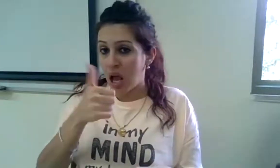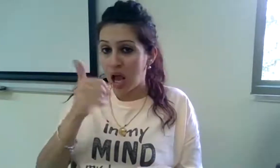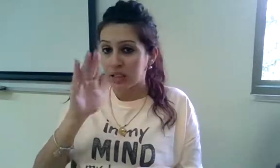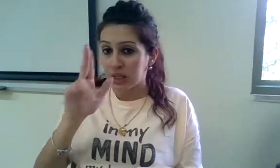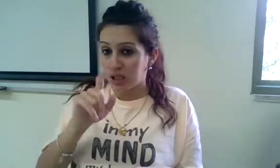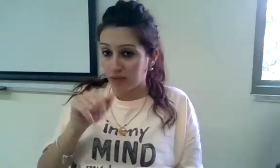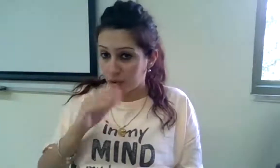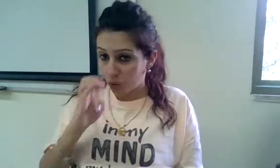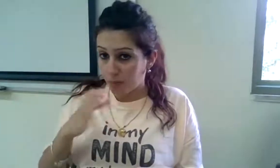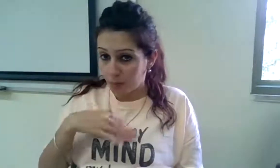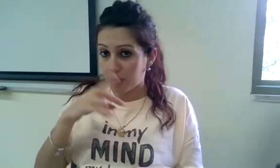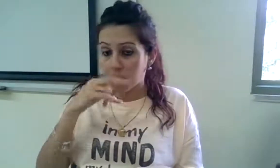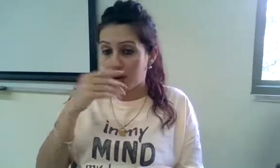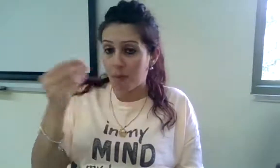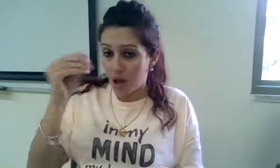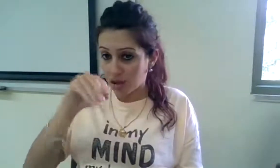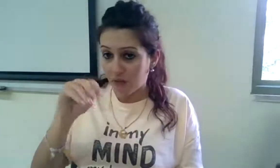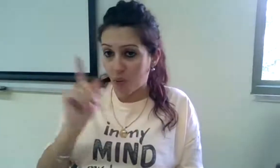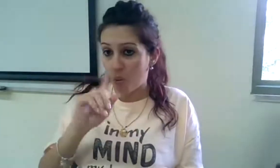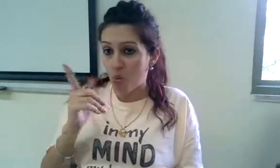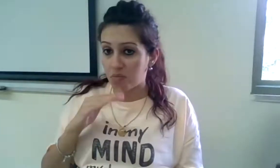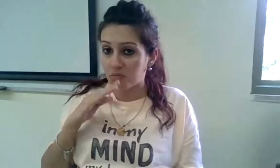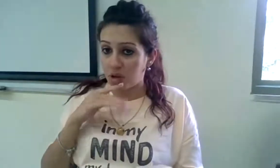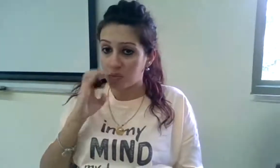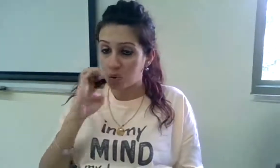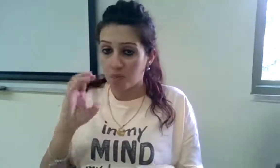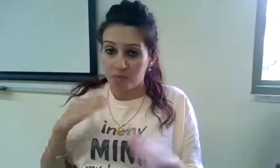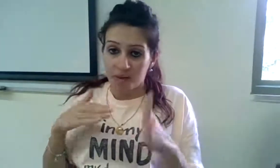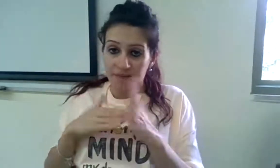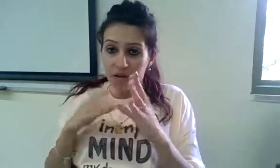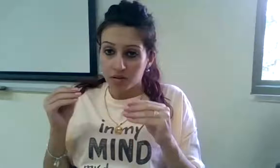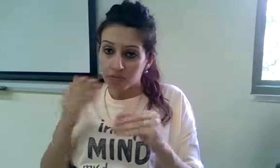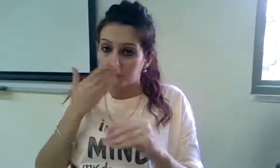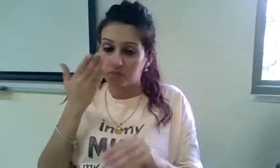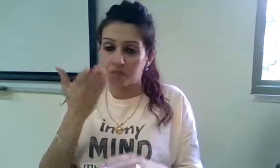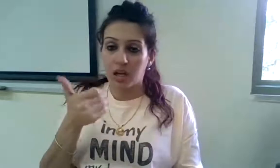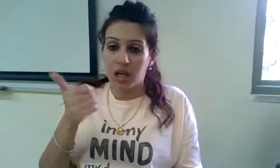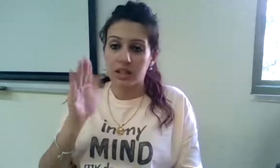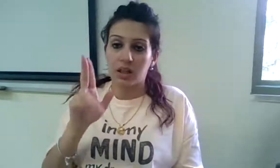كان لدينا كل الأطر التشريعية اللازمة لمشاركة الأهالي الكاملة.